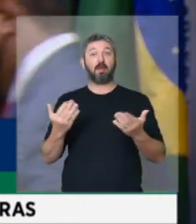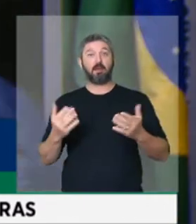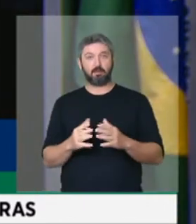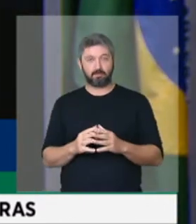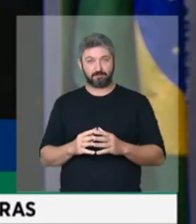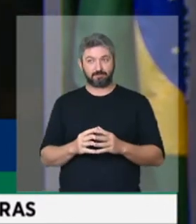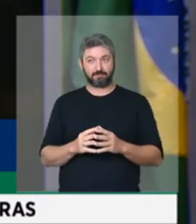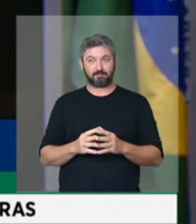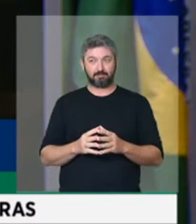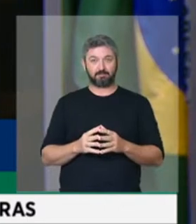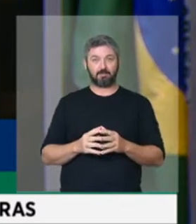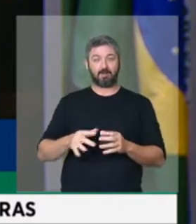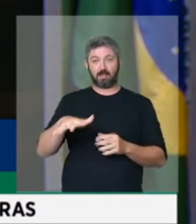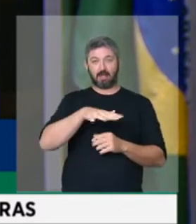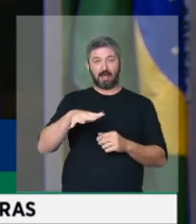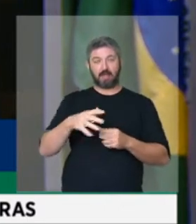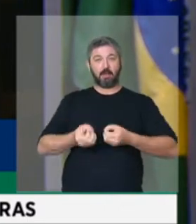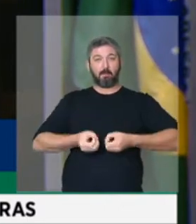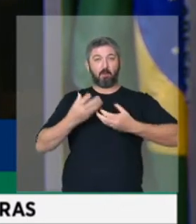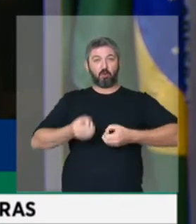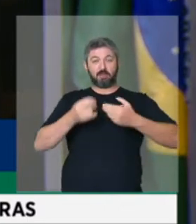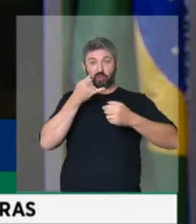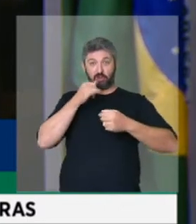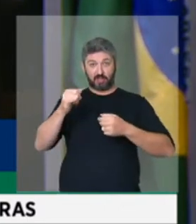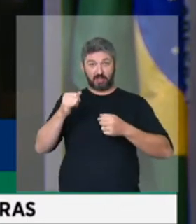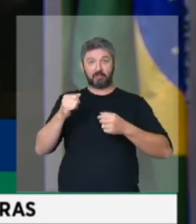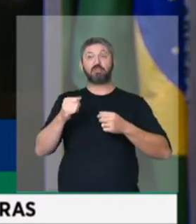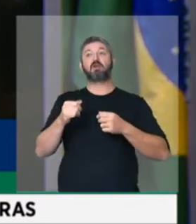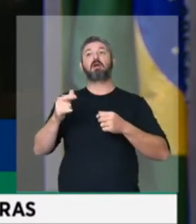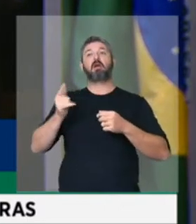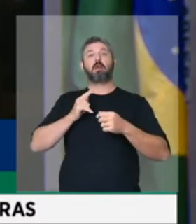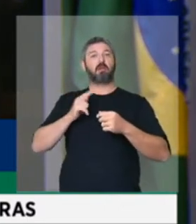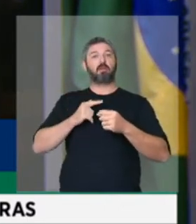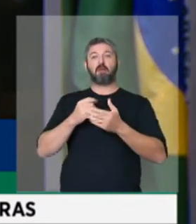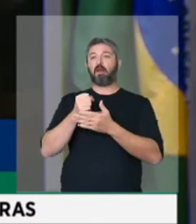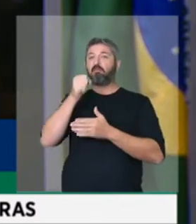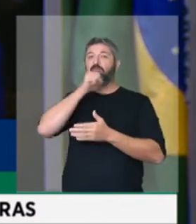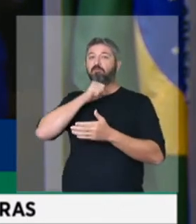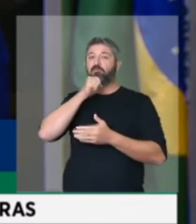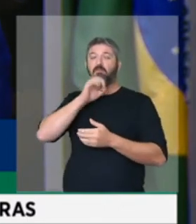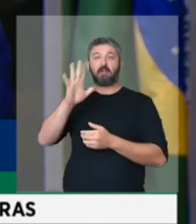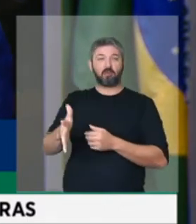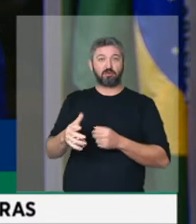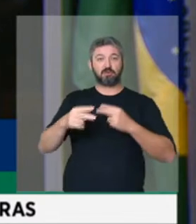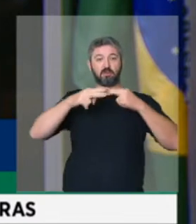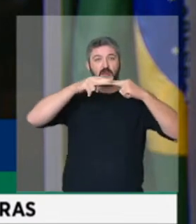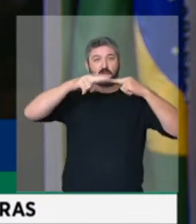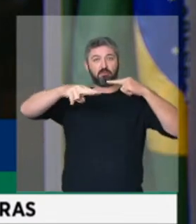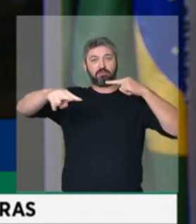ISSO IN VIABILIZOU A CAPACIDADE DE INVESTIMENTO DA ELETROBRAS. HOJE ELA INVESTE TRÊS BILHÕES DE REAIS AO ANO QUANDO DEVERIA INVESTIR 14